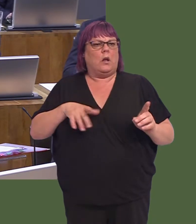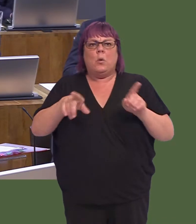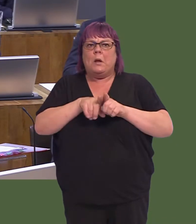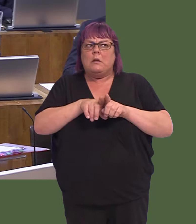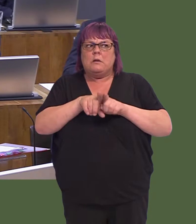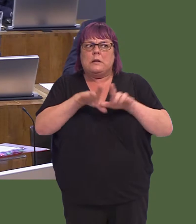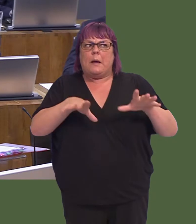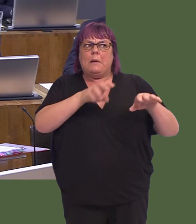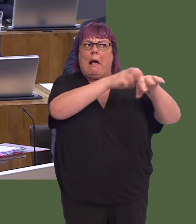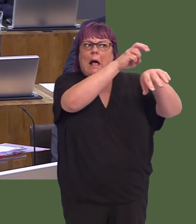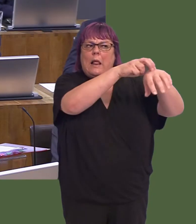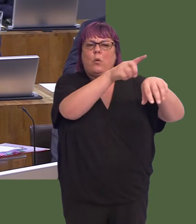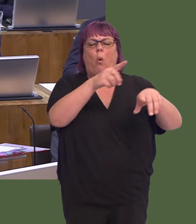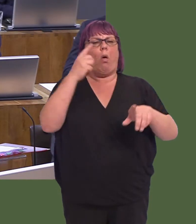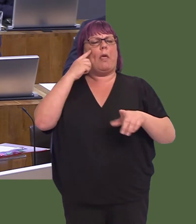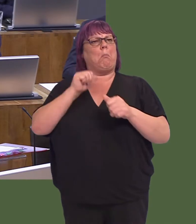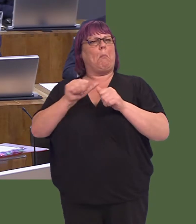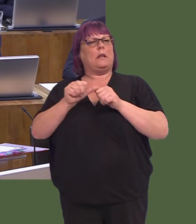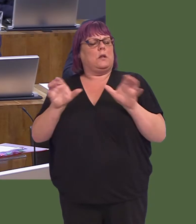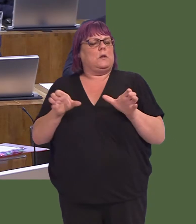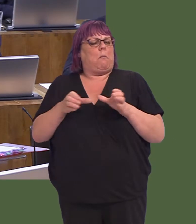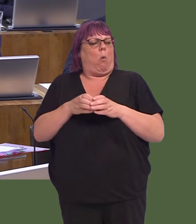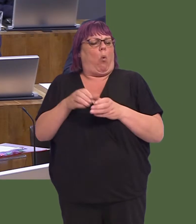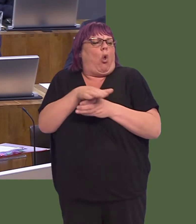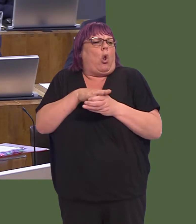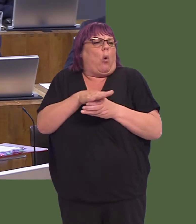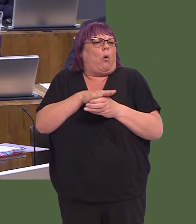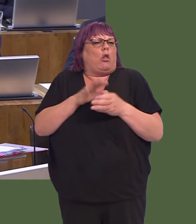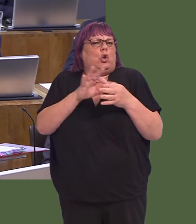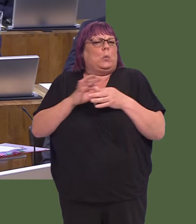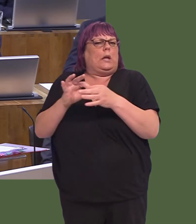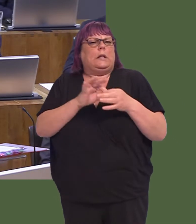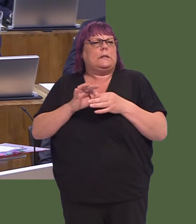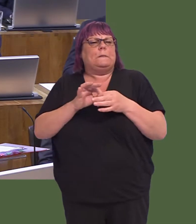Rwy'n credu y byddai rhai yn dewis yr un a rhai yn dewis y llall, ond byddwn ni'n cario